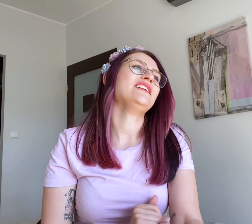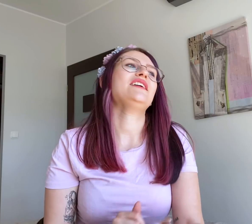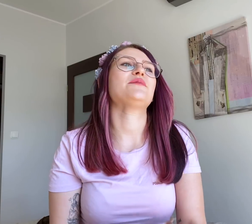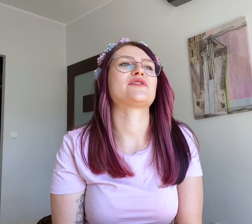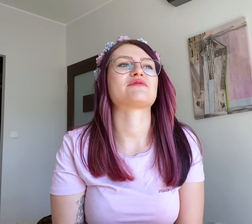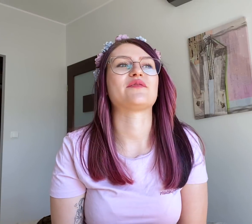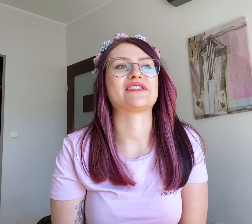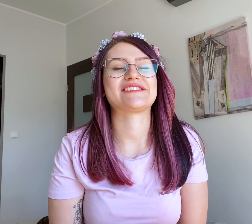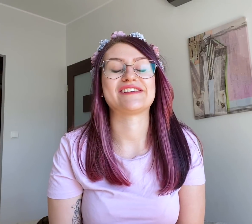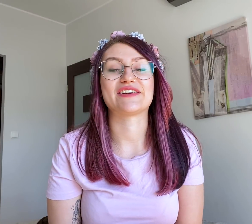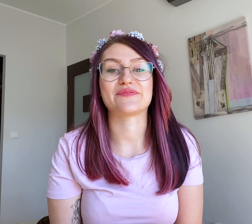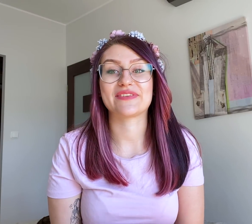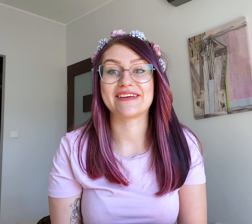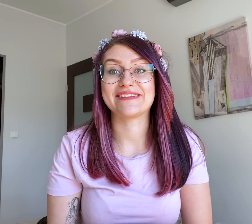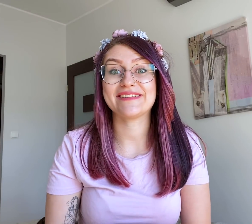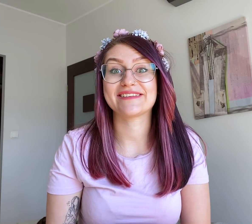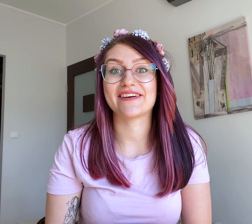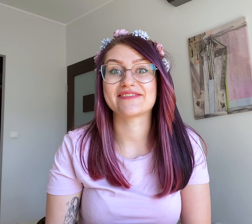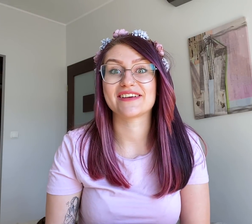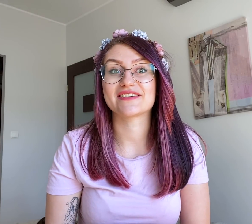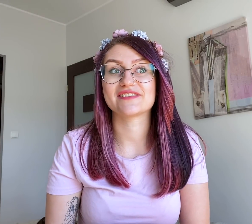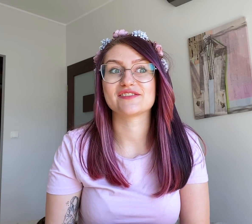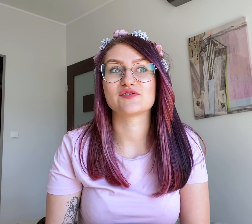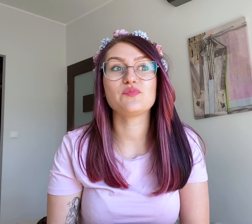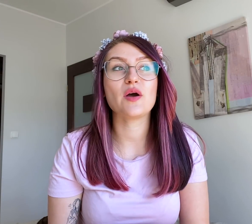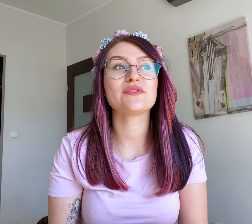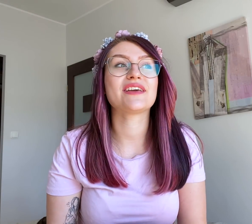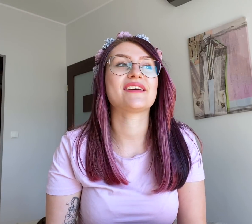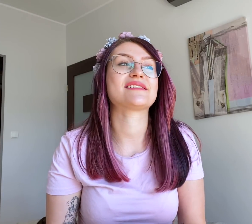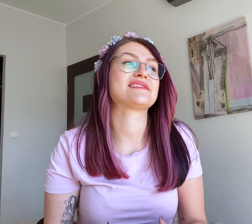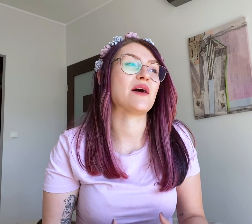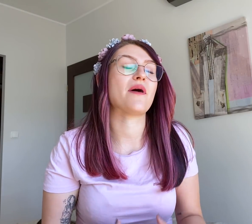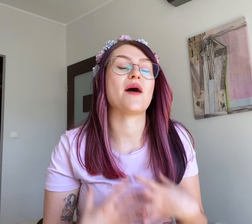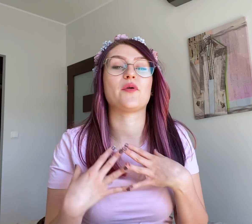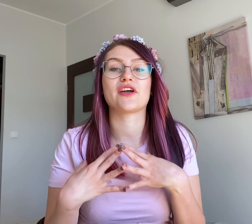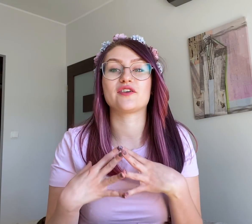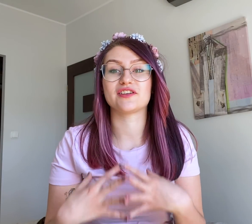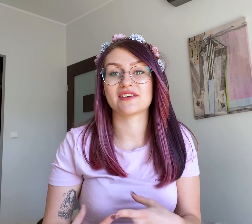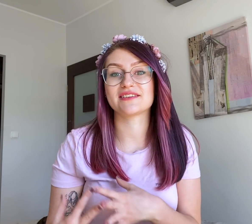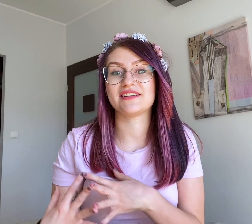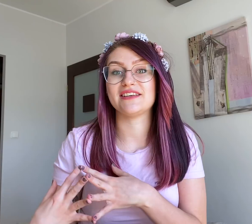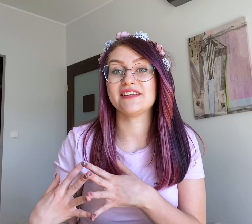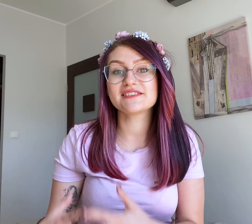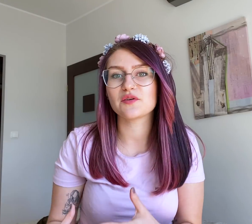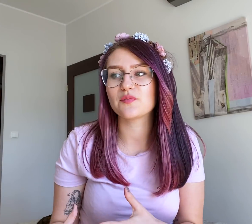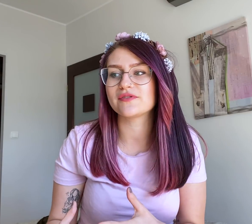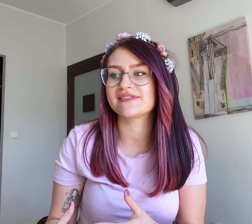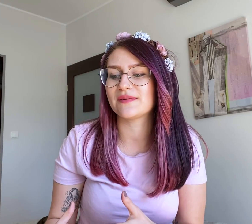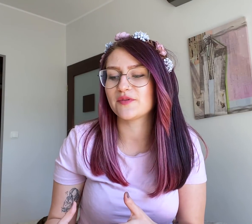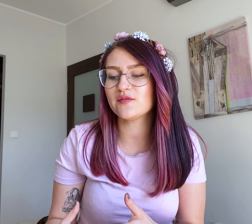I poszłam właśnie na ten after zupełnie sama. Moje koleżanki nie chciały pójść ze mną,